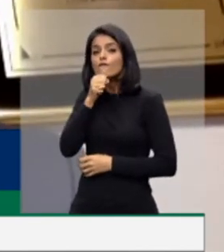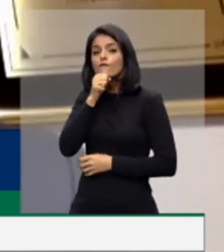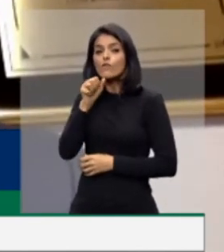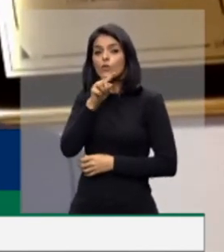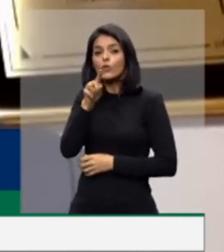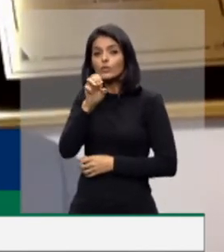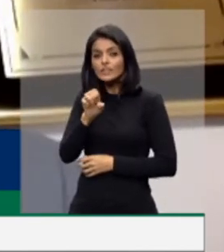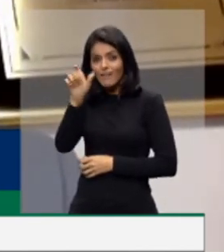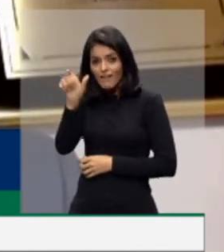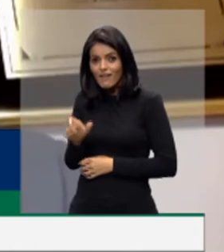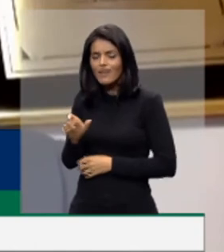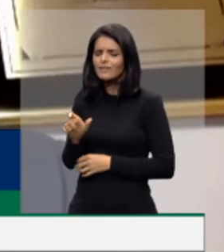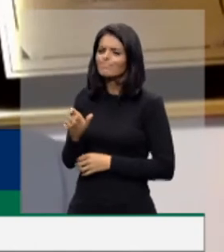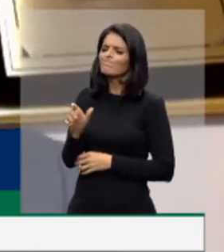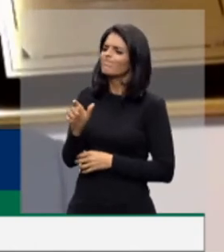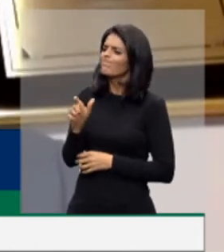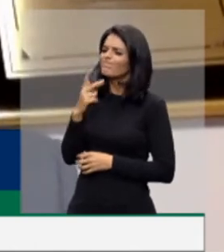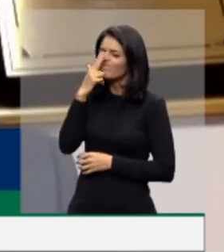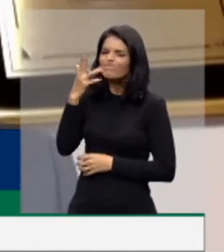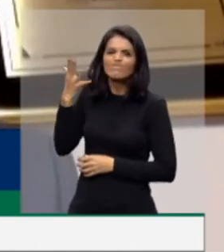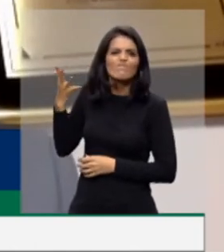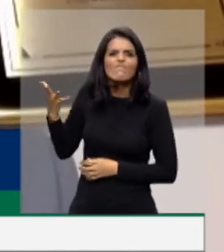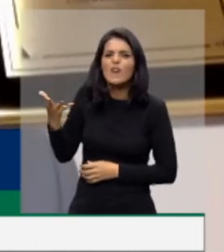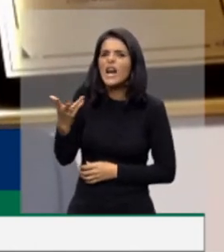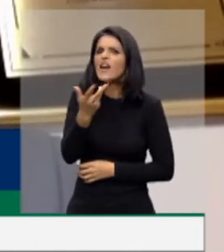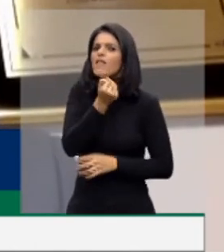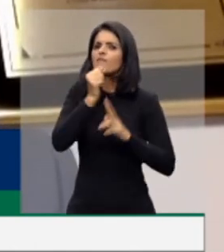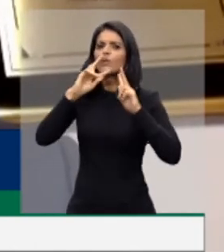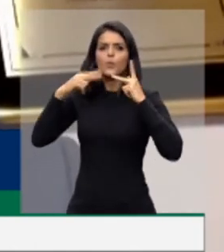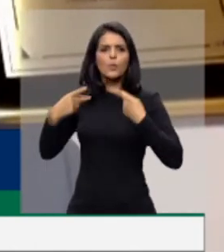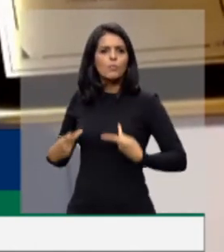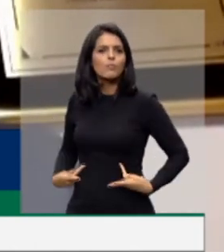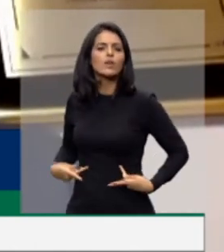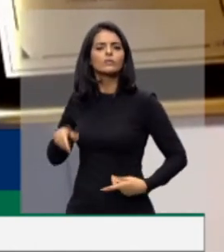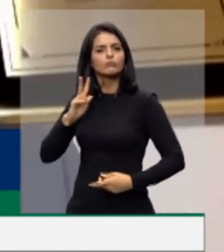HENKO IÃO E NÓS AMIGOS UMA DAS MAIS ILUSTRES FIGURAS